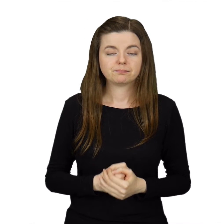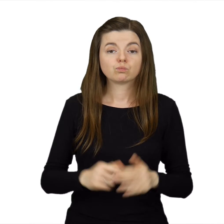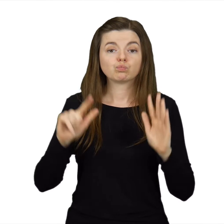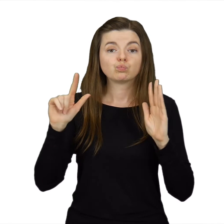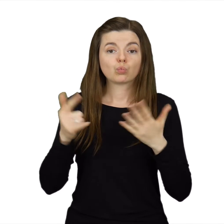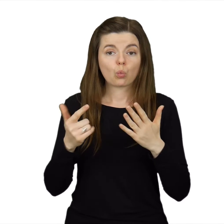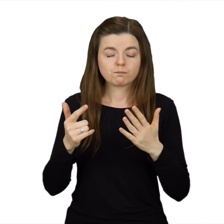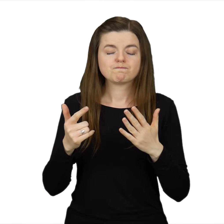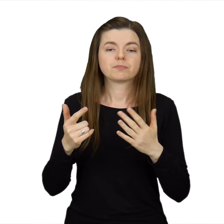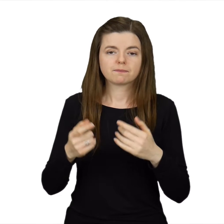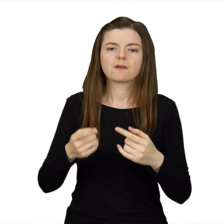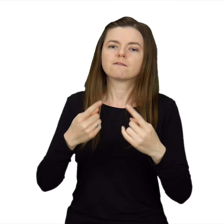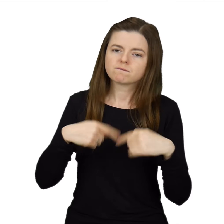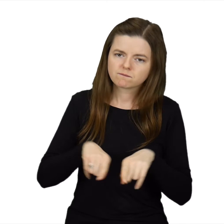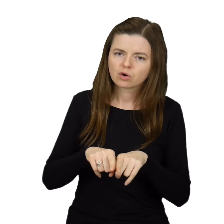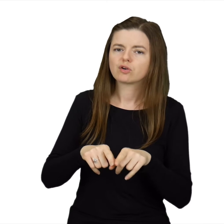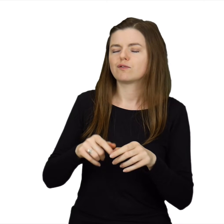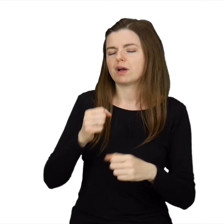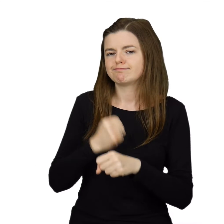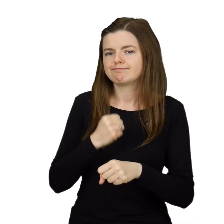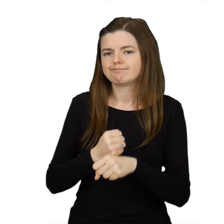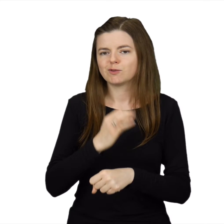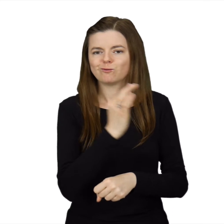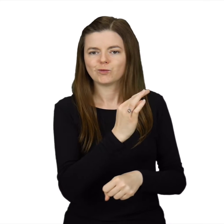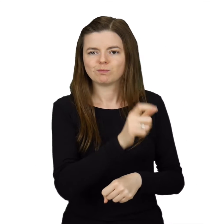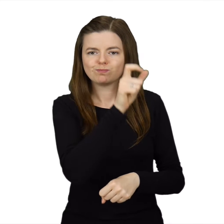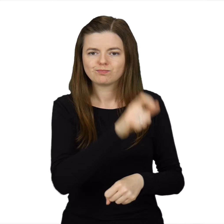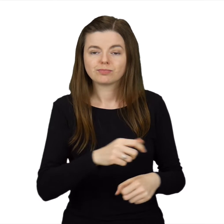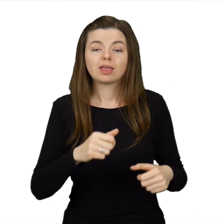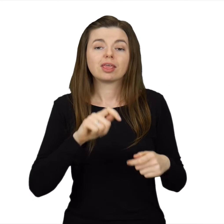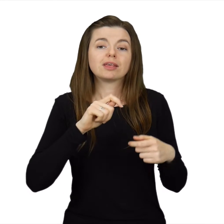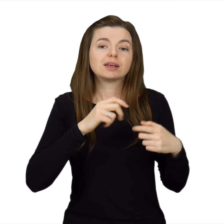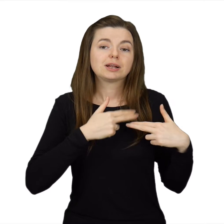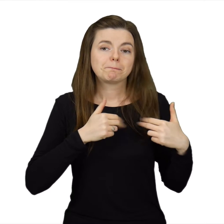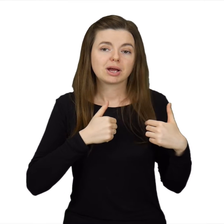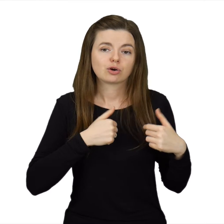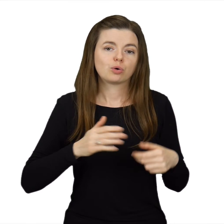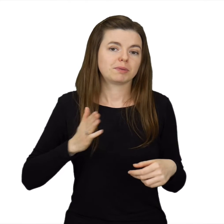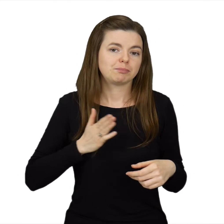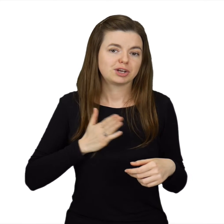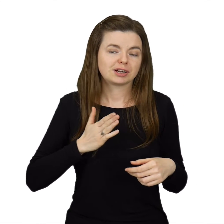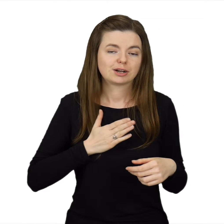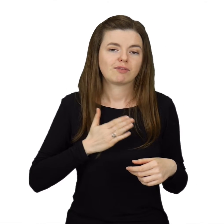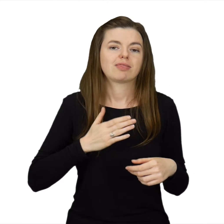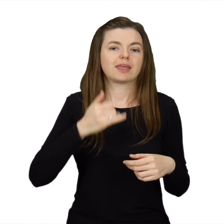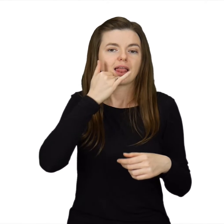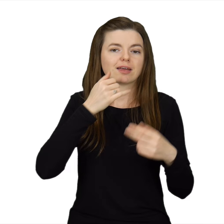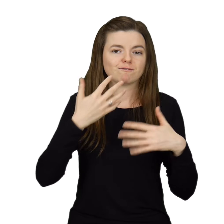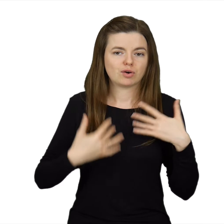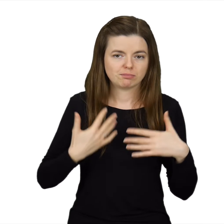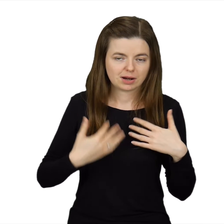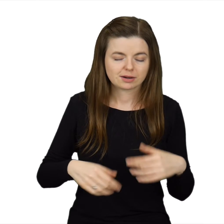wykonywanie czynnośc Inspektora Bezpieczeństwa Teleinformatycznego